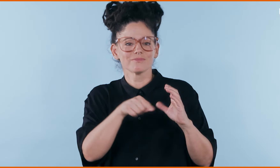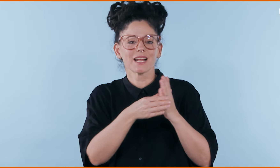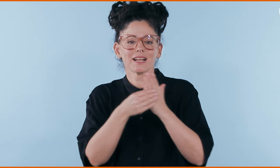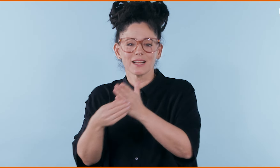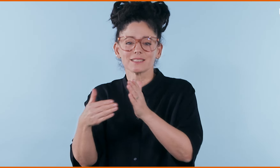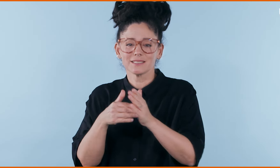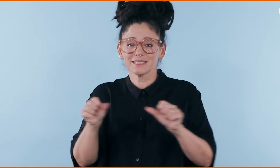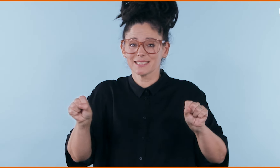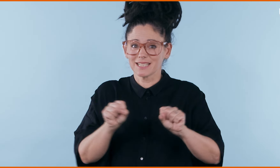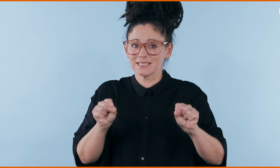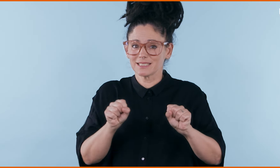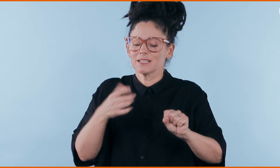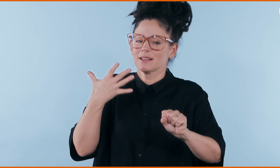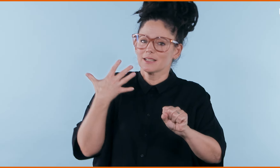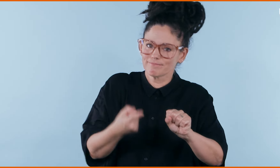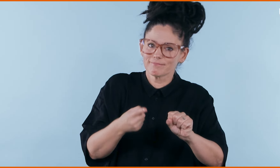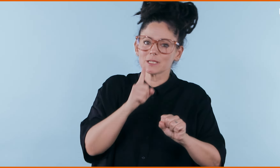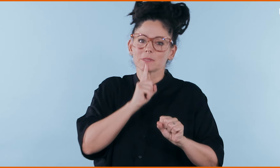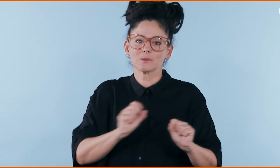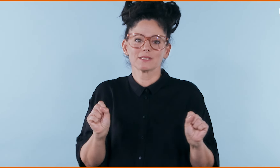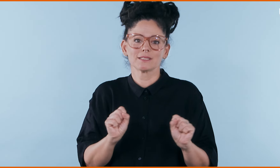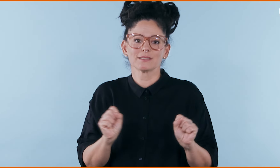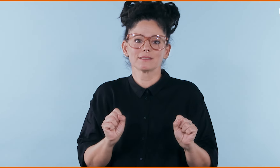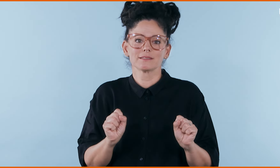och det leder till stress, det vill säga minoritetsstress.